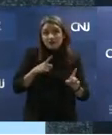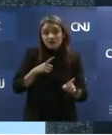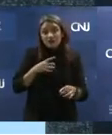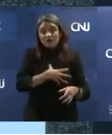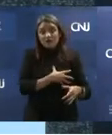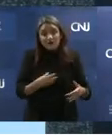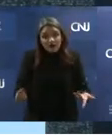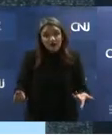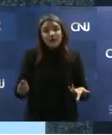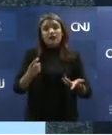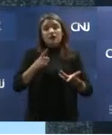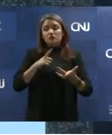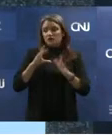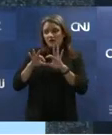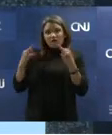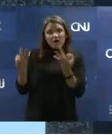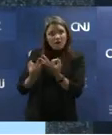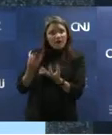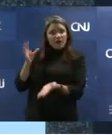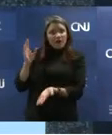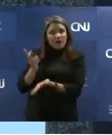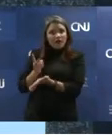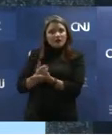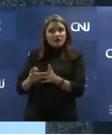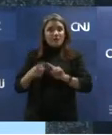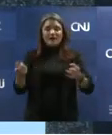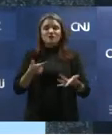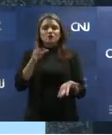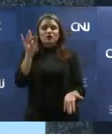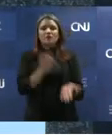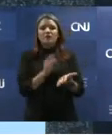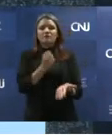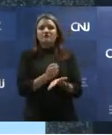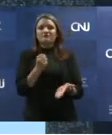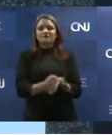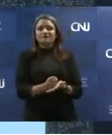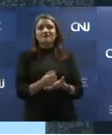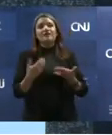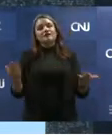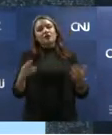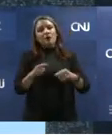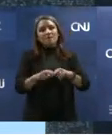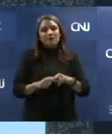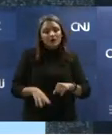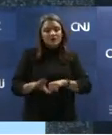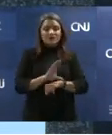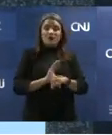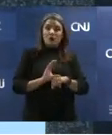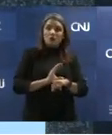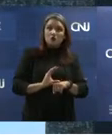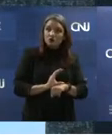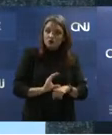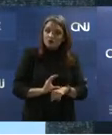Daí a razão pela qual a Constituição Federal resolveu legitimar e conduzir essas uniões